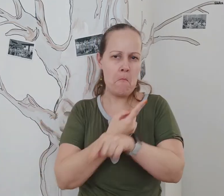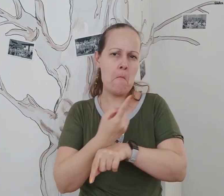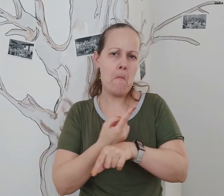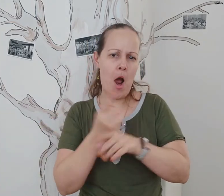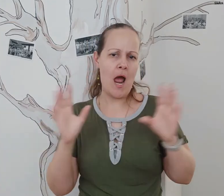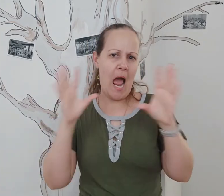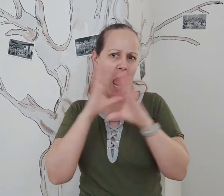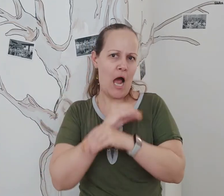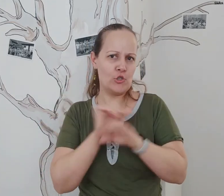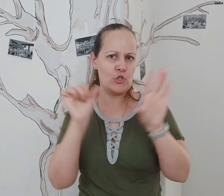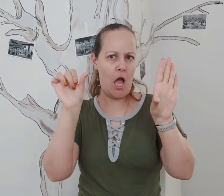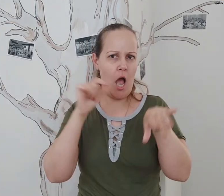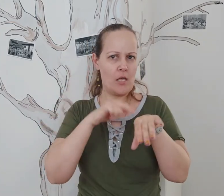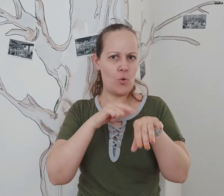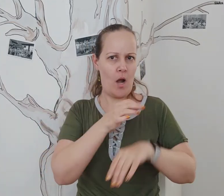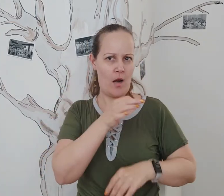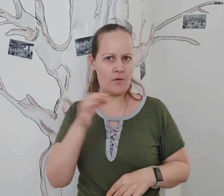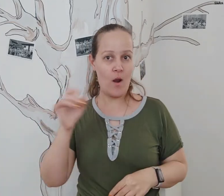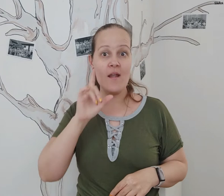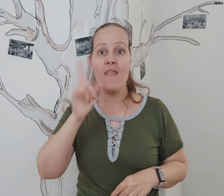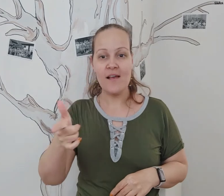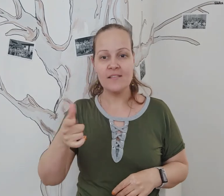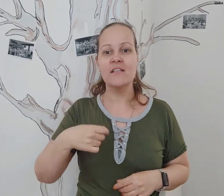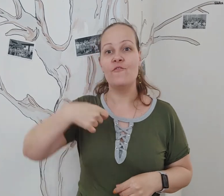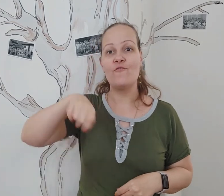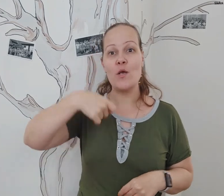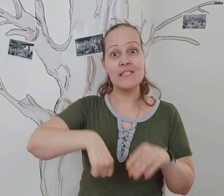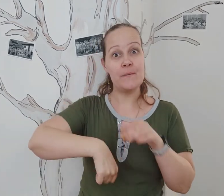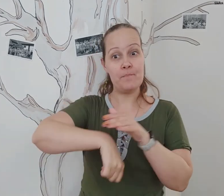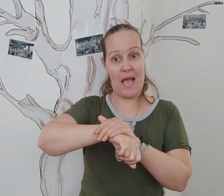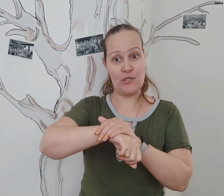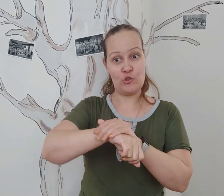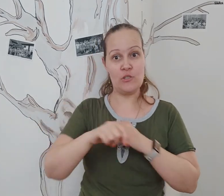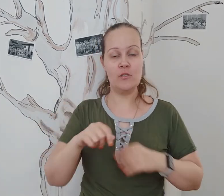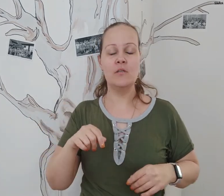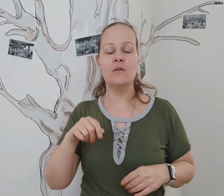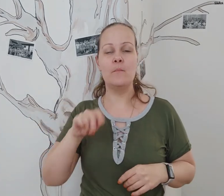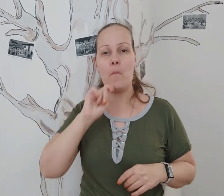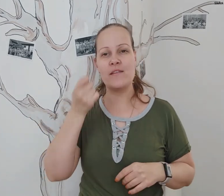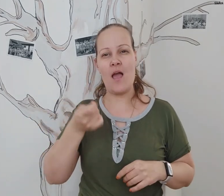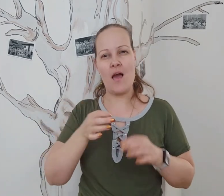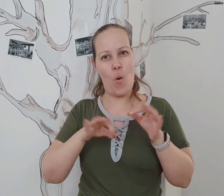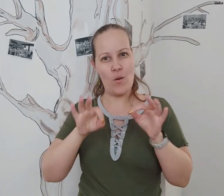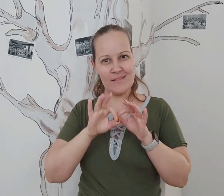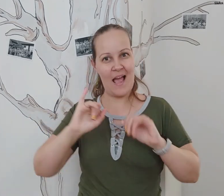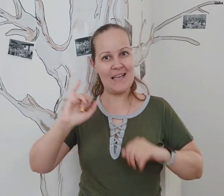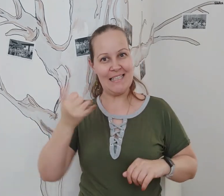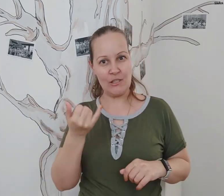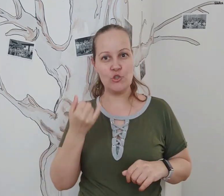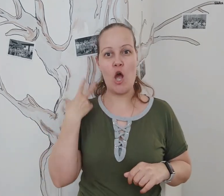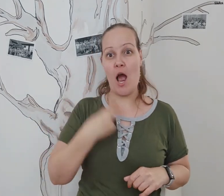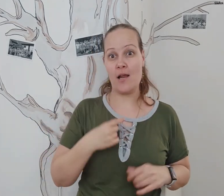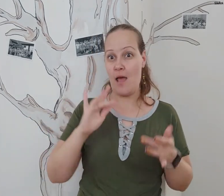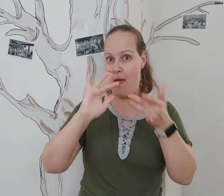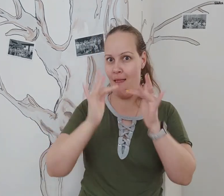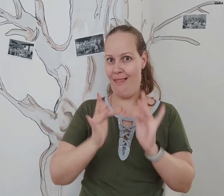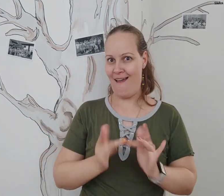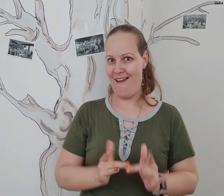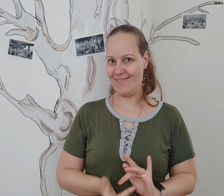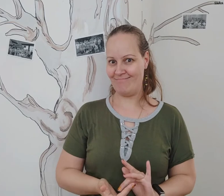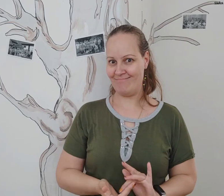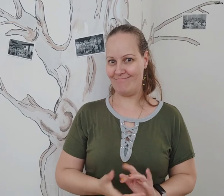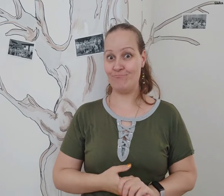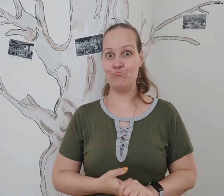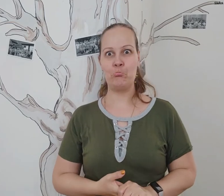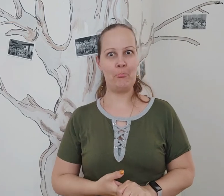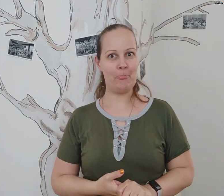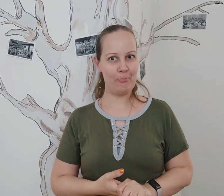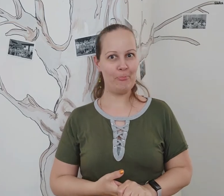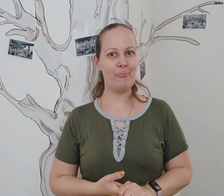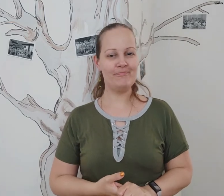Majd este 18:00 órakor lesz foci meccs Magyarország és Anglia mérkőzés.